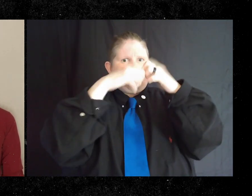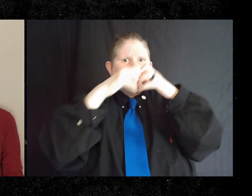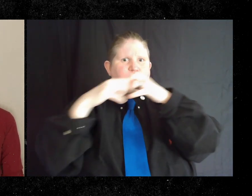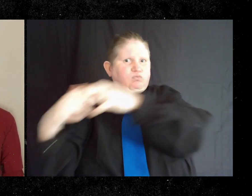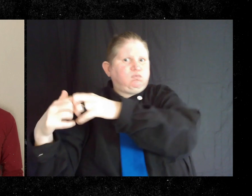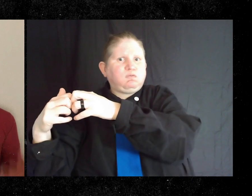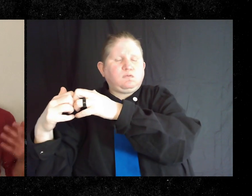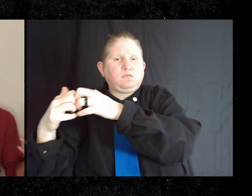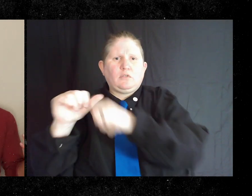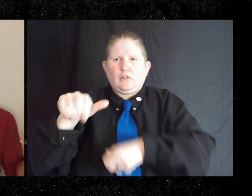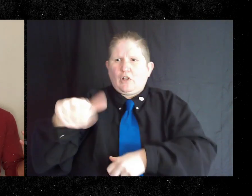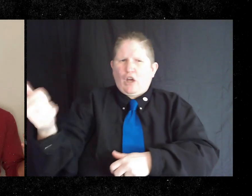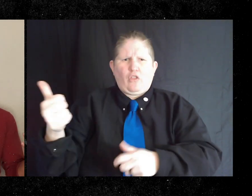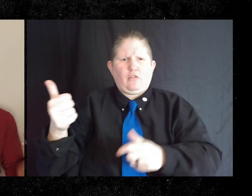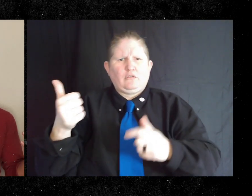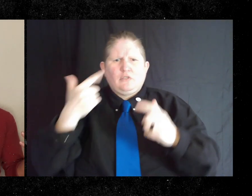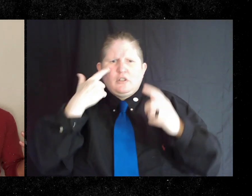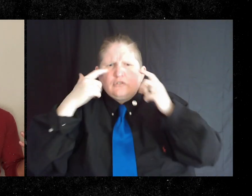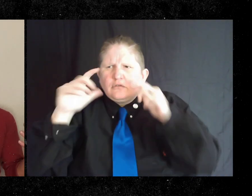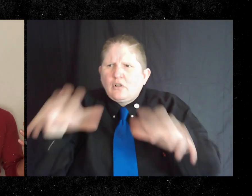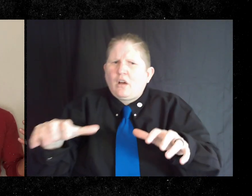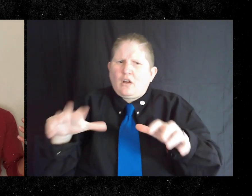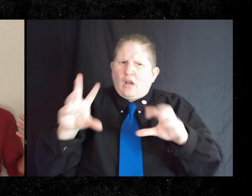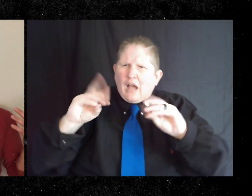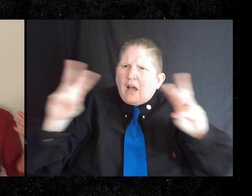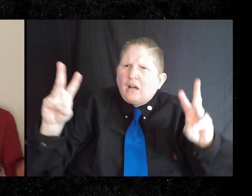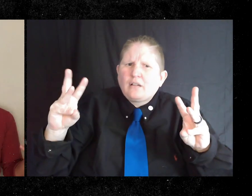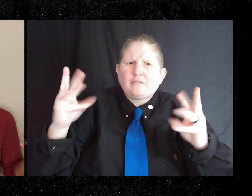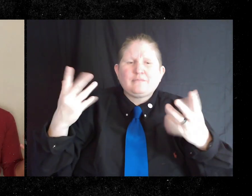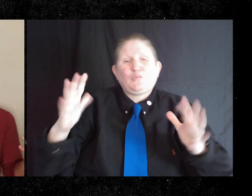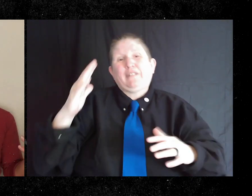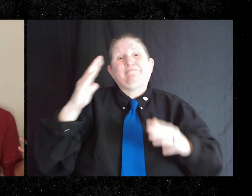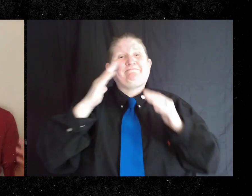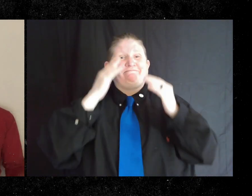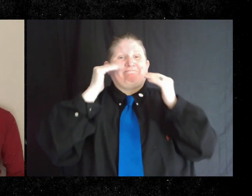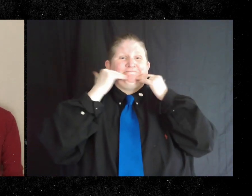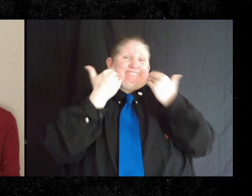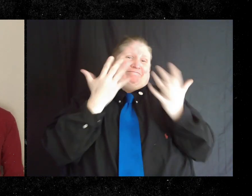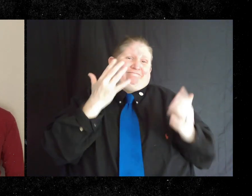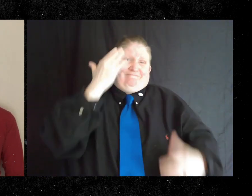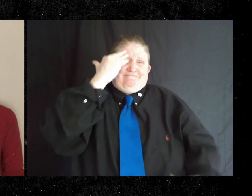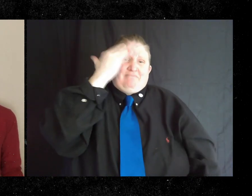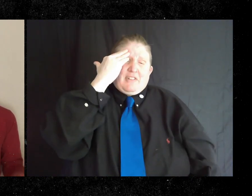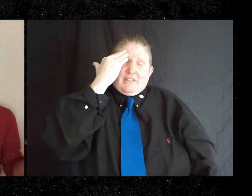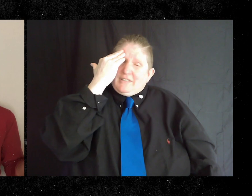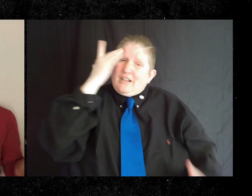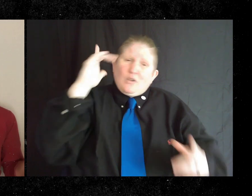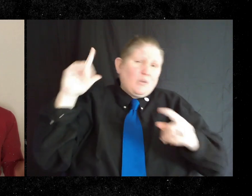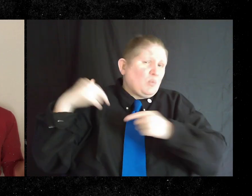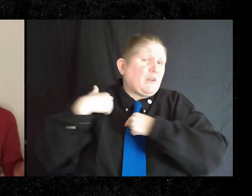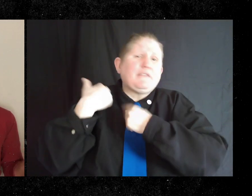Y mientras otros traicionan su sorpresa y asombro, sonreímos y decimos que ya lo sabíamos.